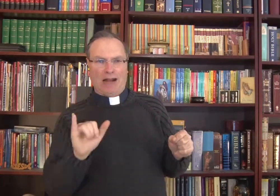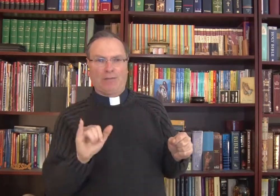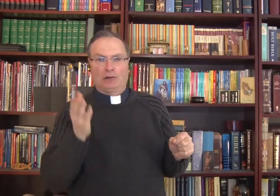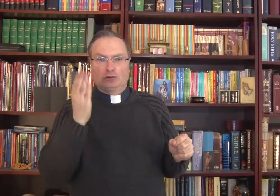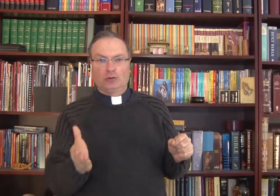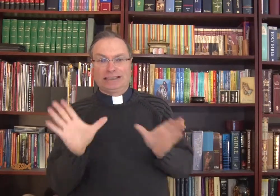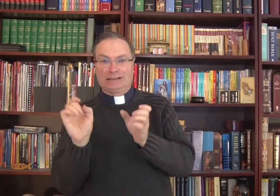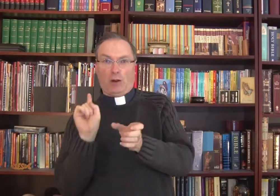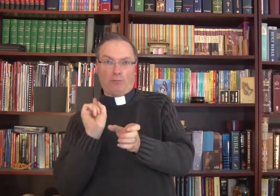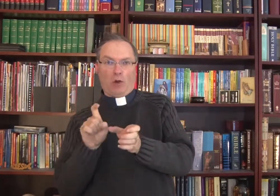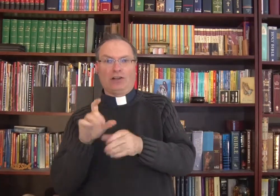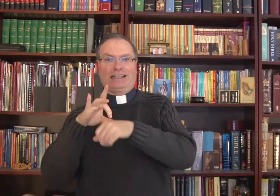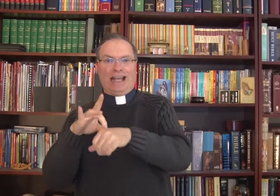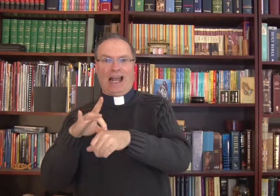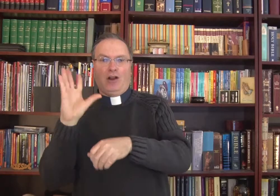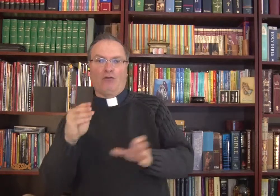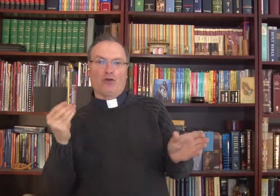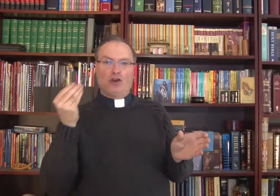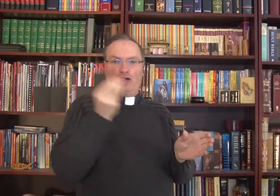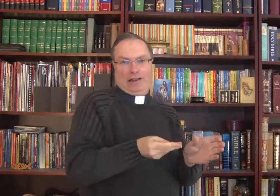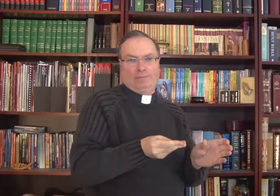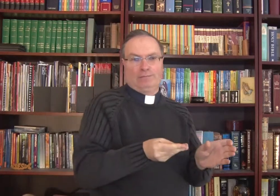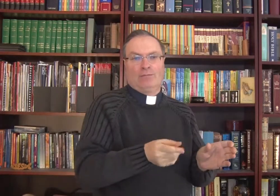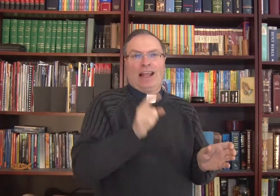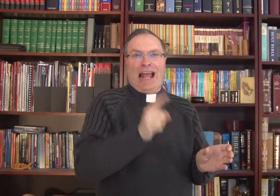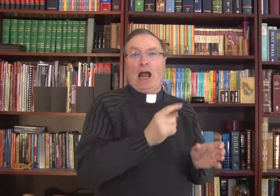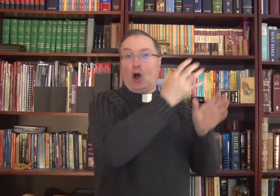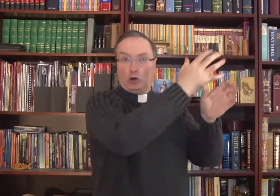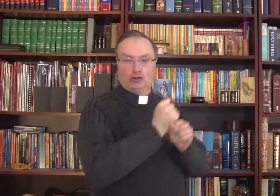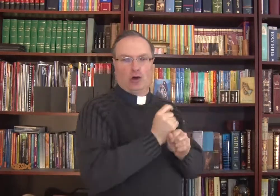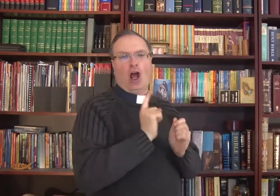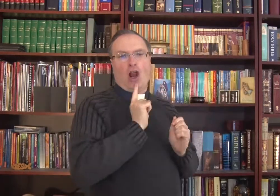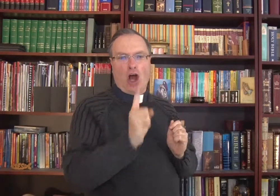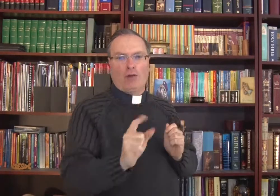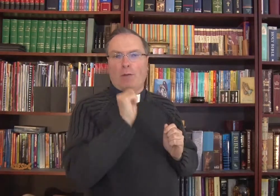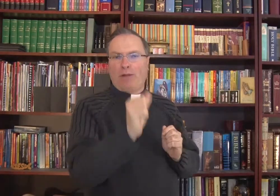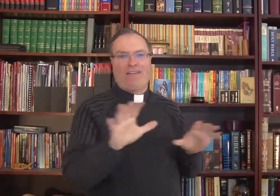à celui des scorpions de la terre leur fut donné. Elles reçurent l'ordre de ne pas faire